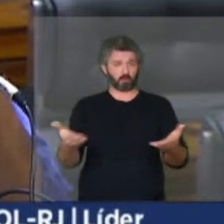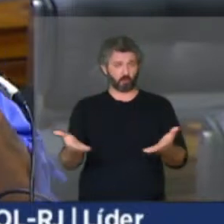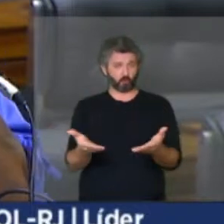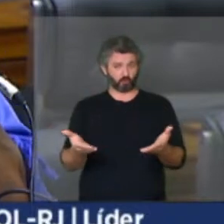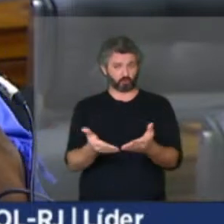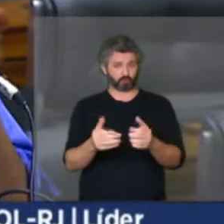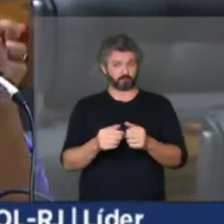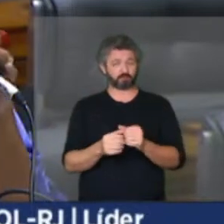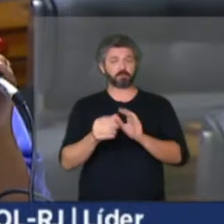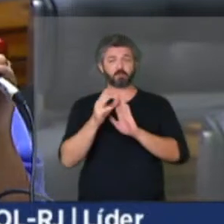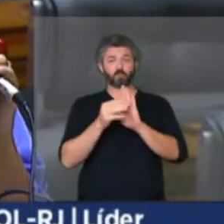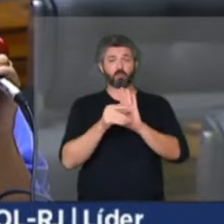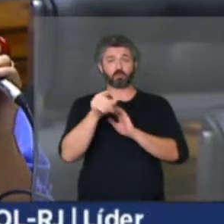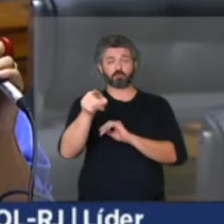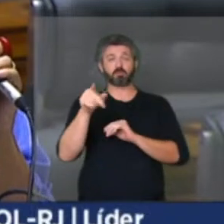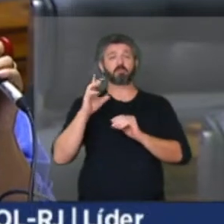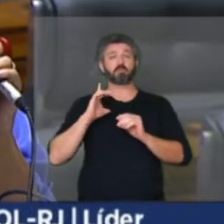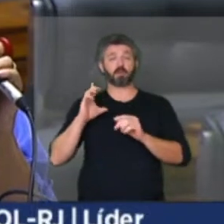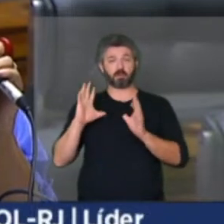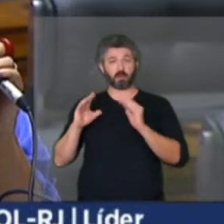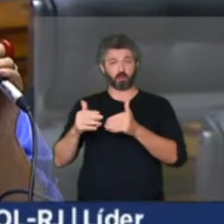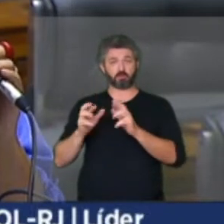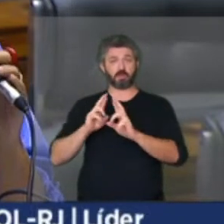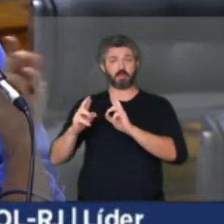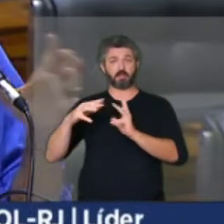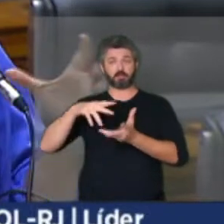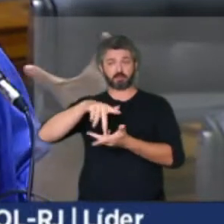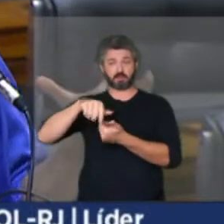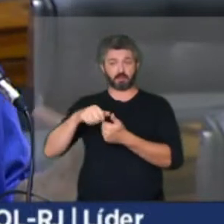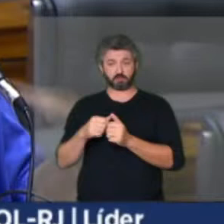PEDINDO A RETIRADA DE PAUTA, SENHOR PRESIDENTE? ESTA MATÉRIA TRAMITOU NA COMISSÃO